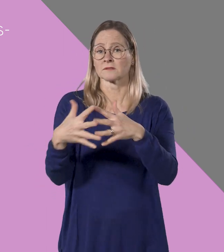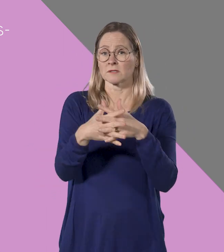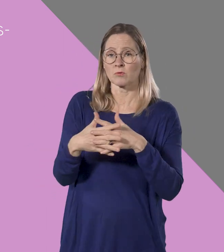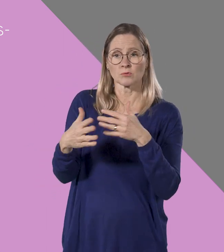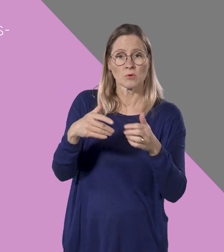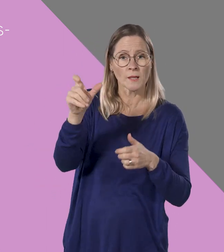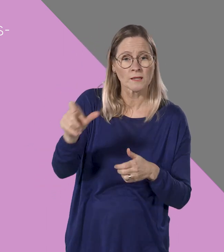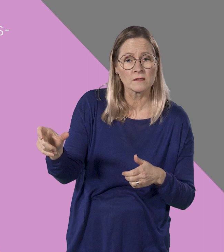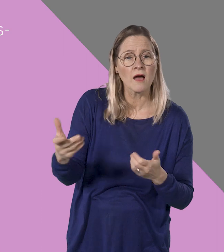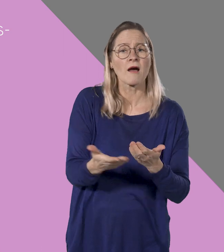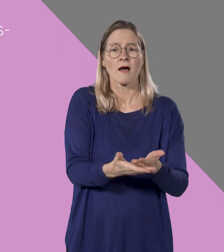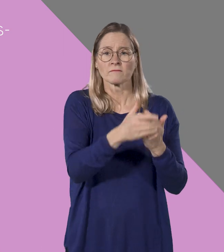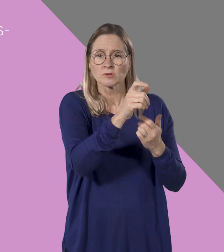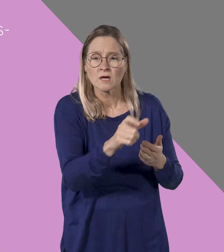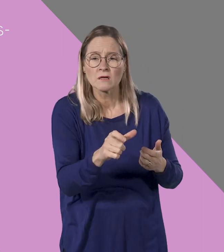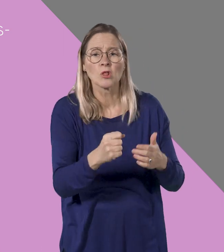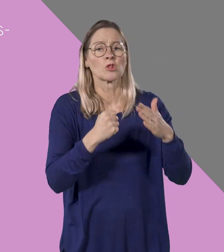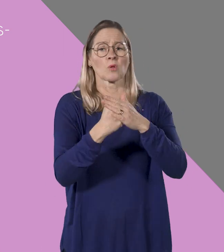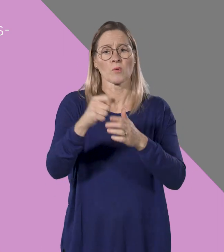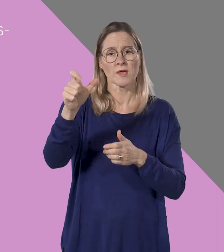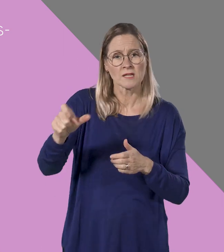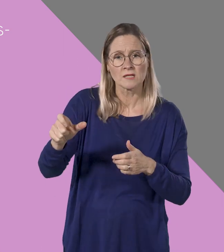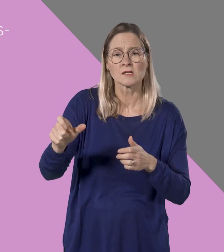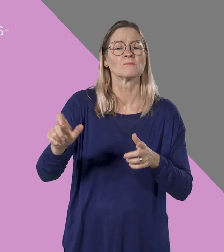seurakunnan työntekijöille, avustajille, tukihenkilöille -